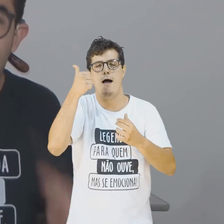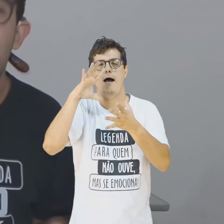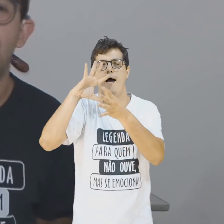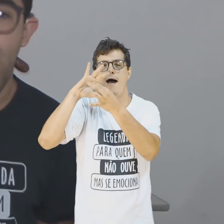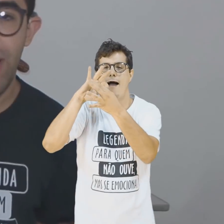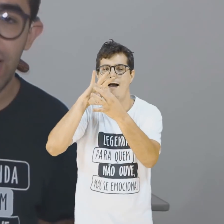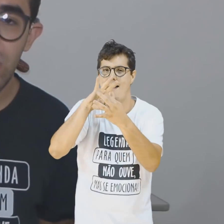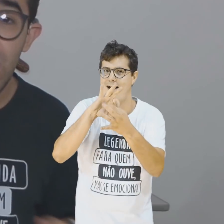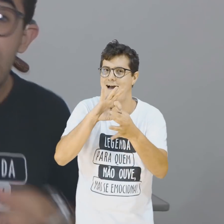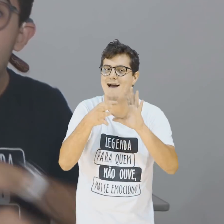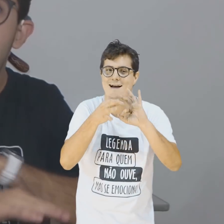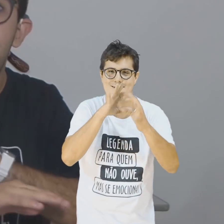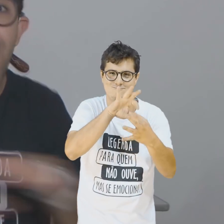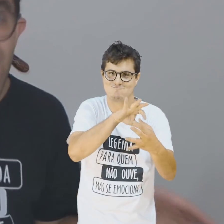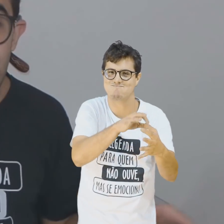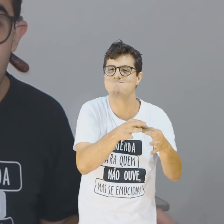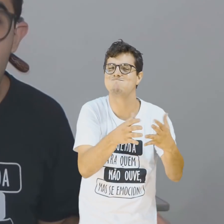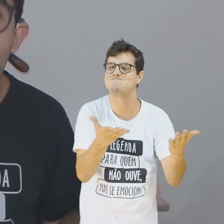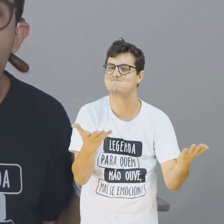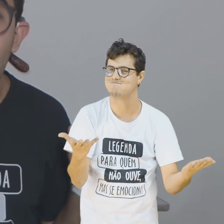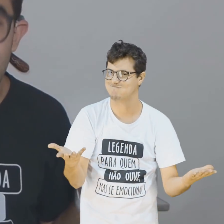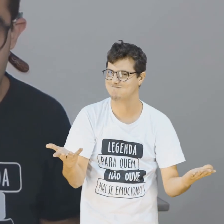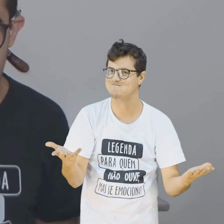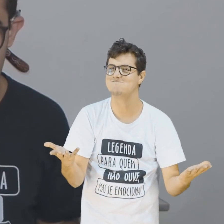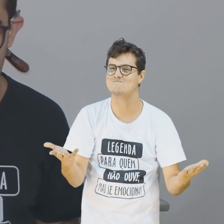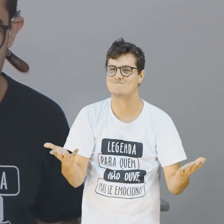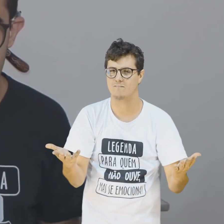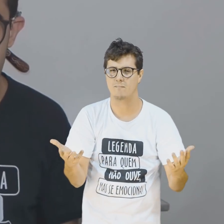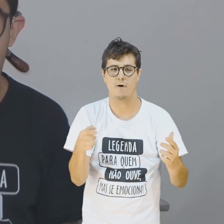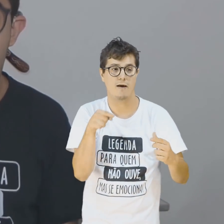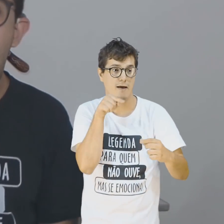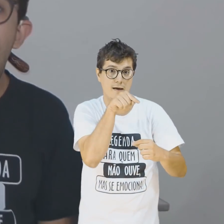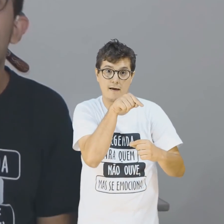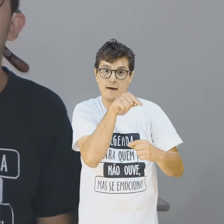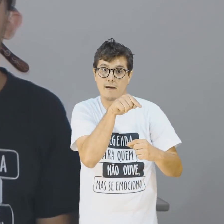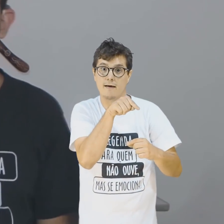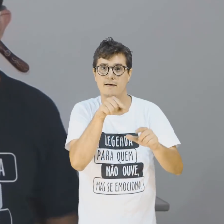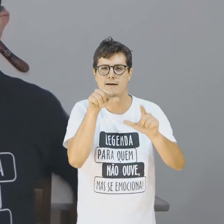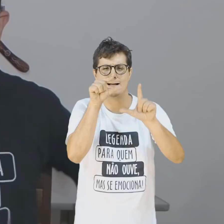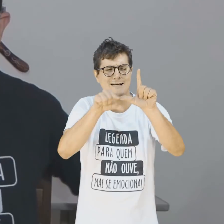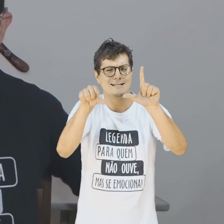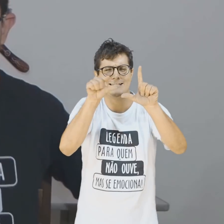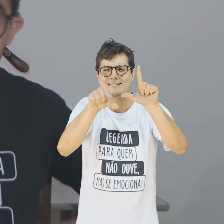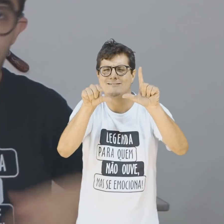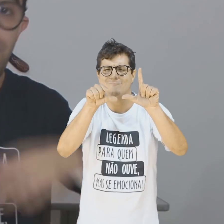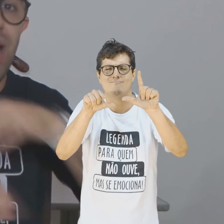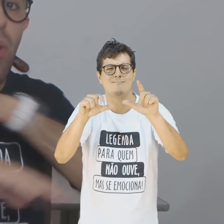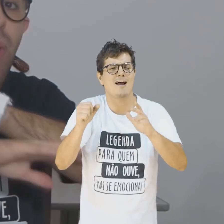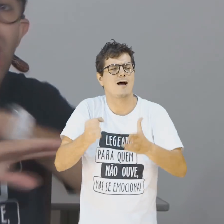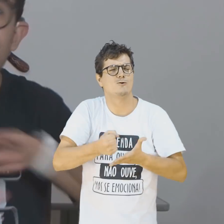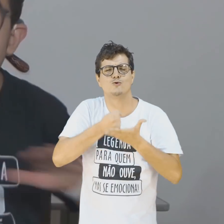naquele momento e perde o contexto. A legenda serve para